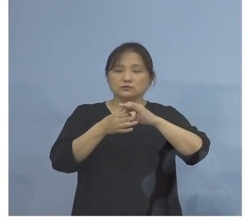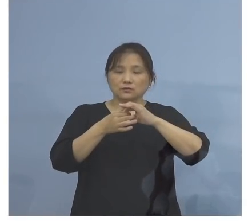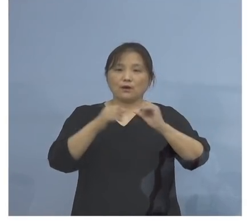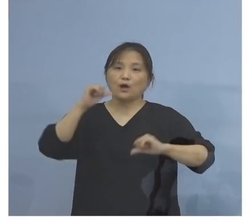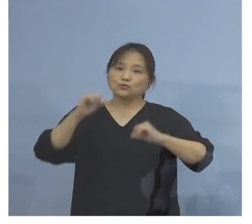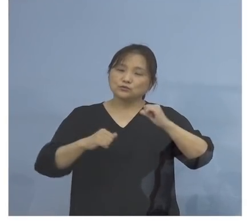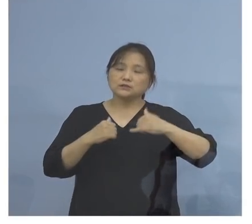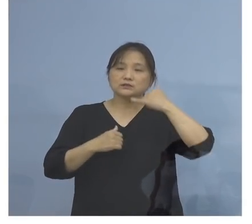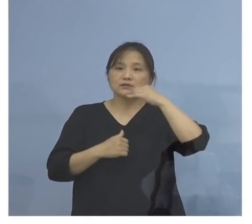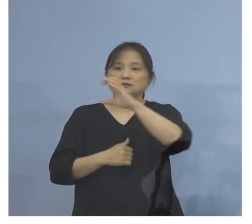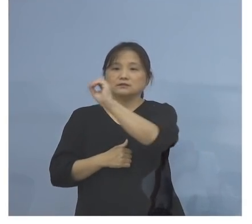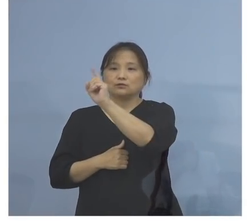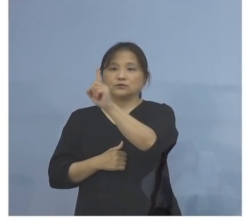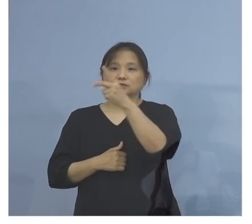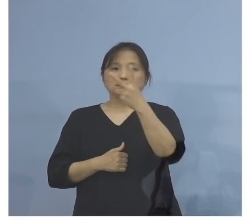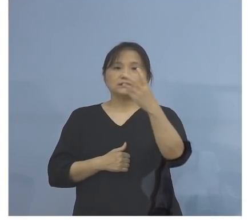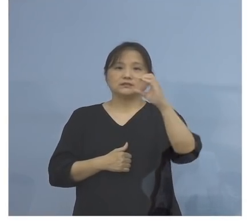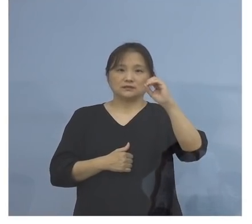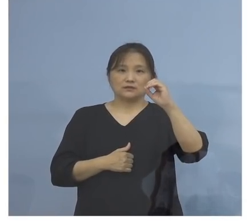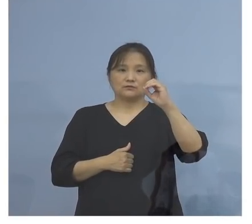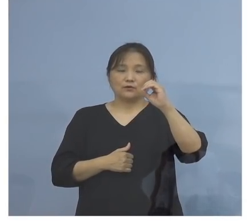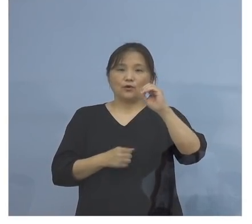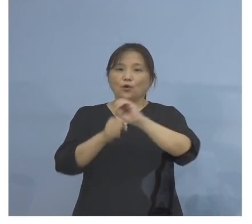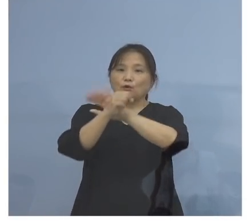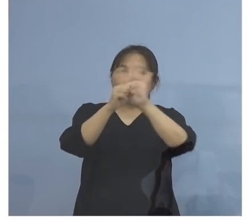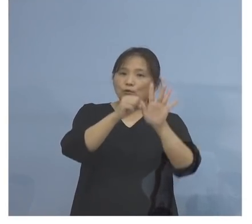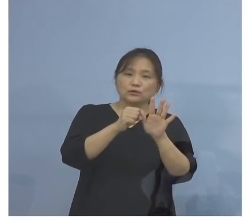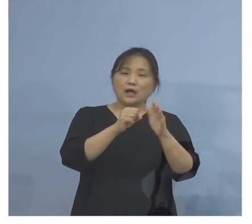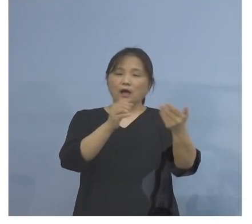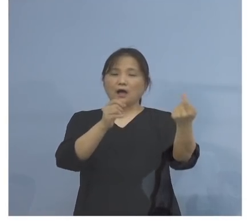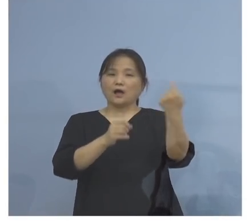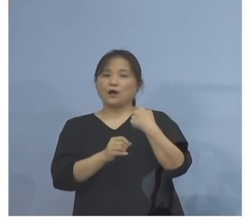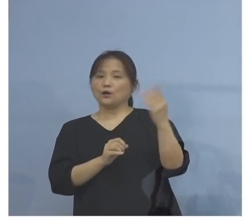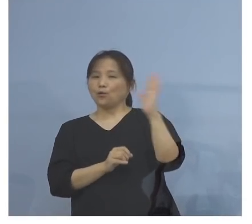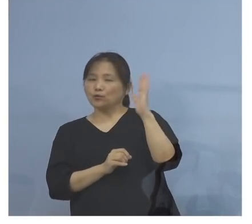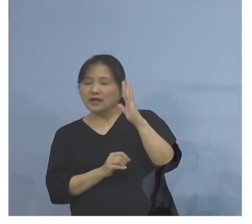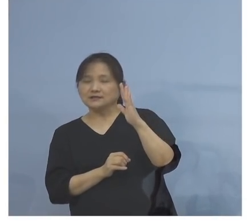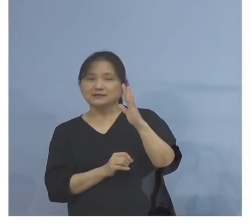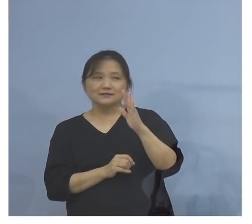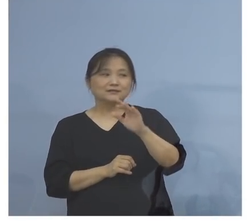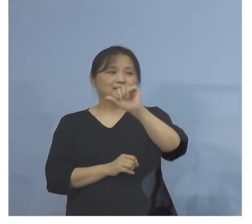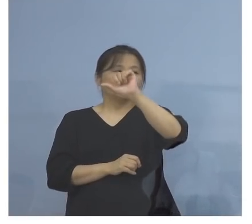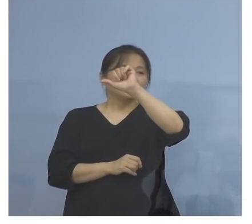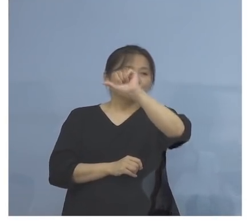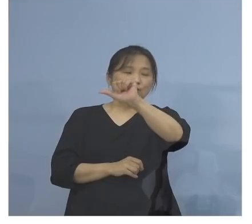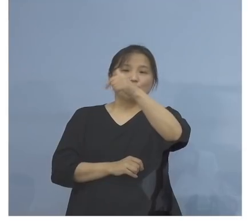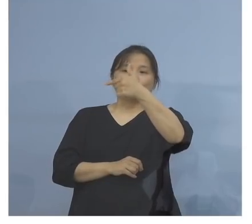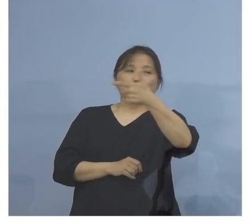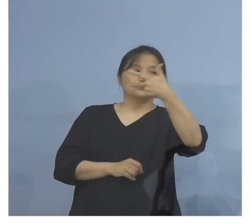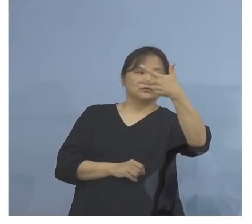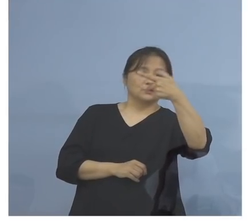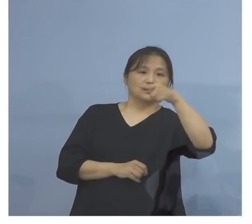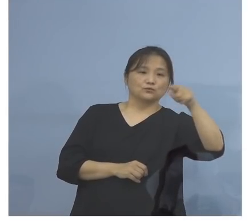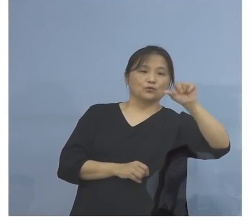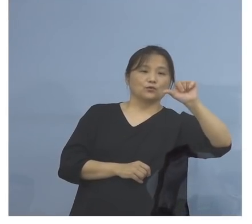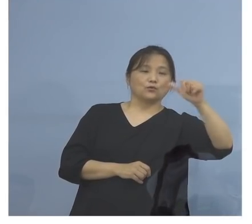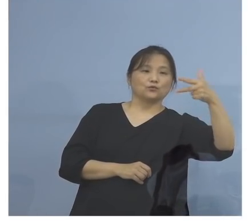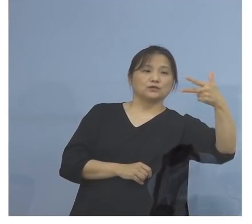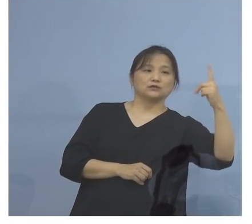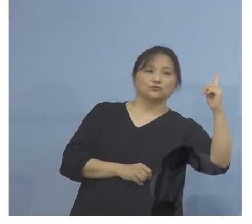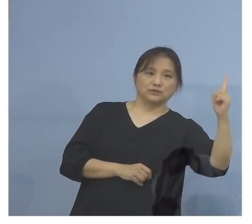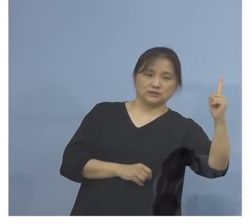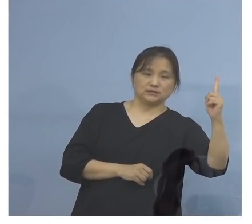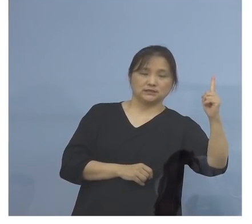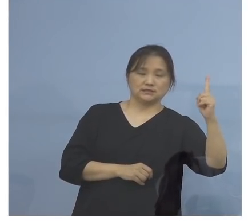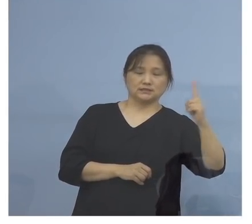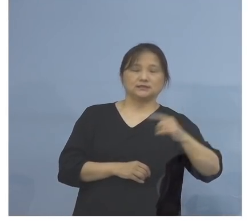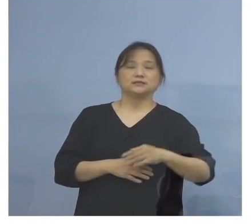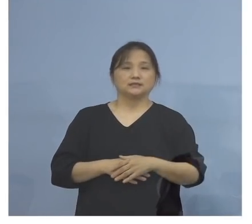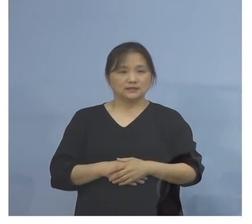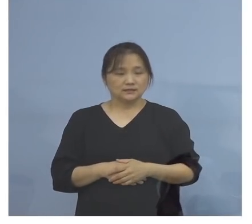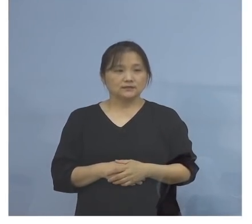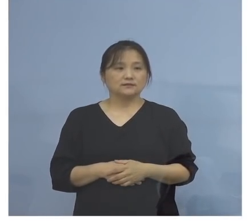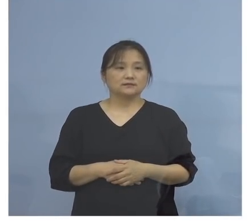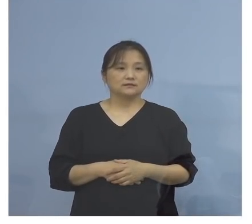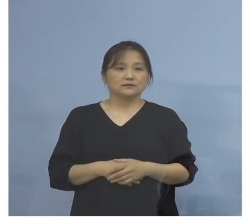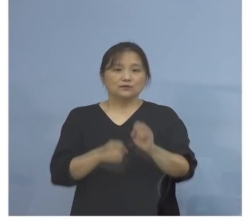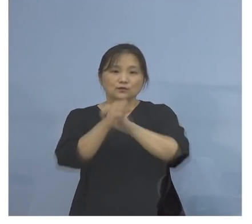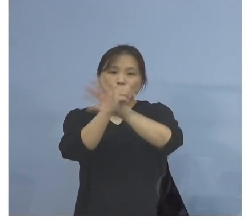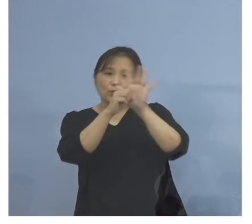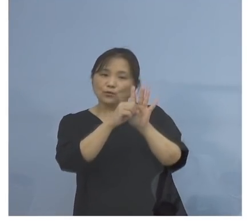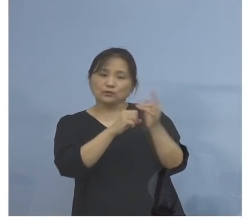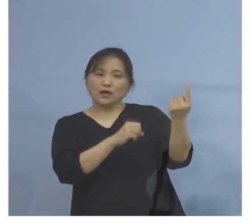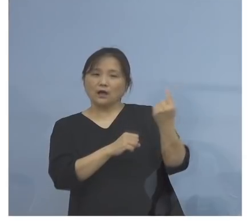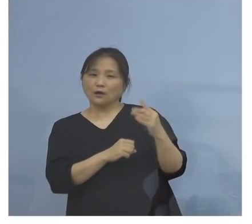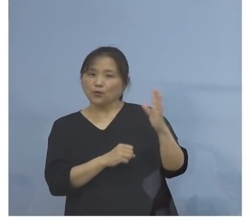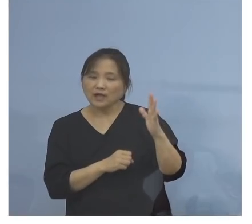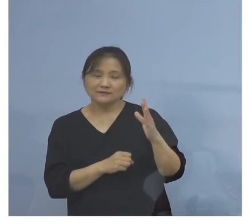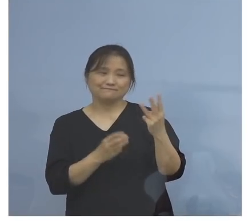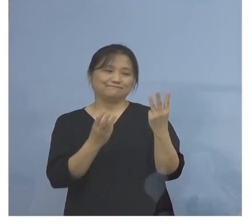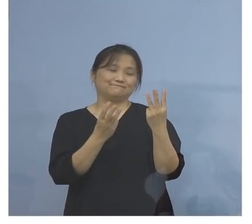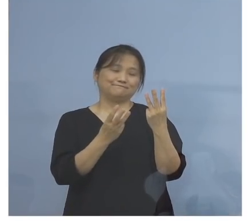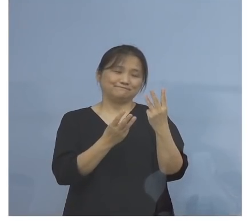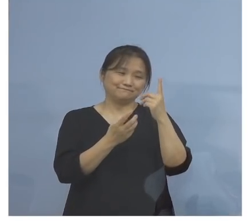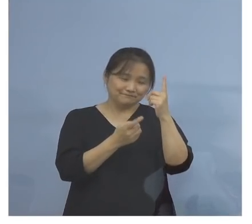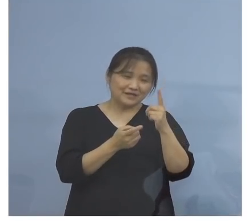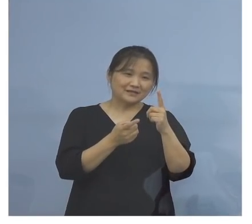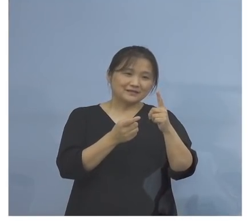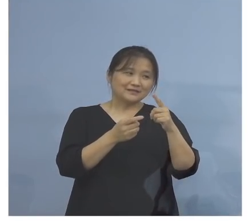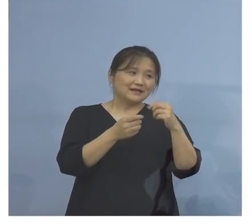0120コロナこない567-571 コロナこない567-571朝の8時半から夜の20時まで